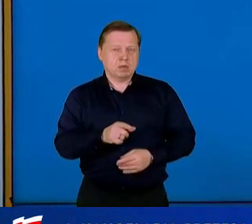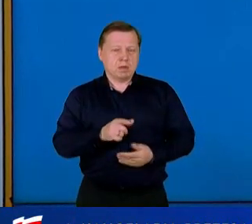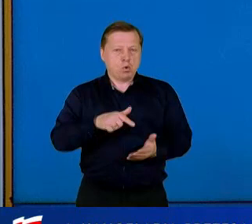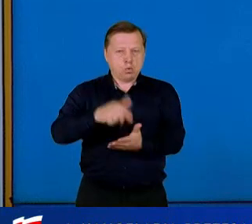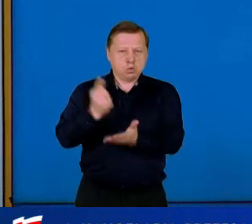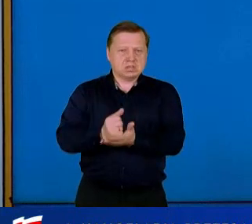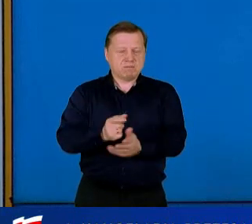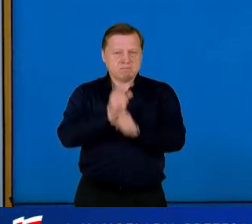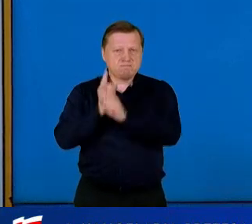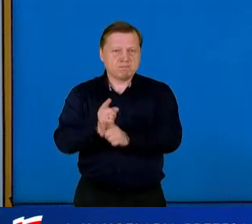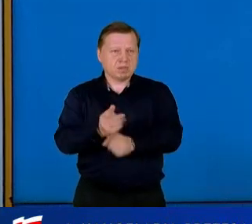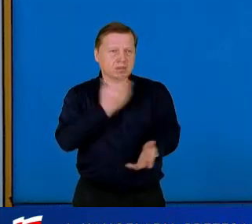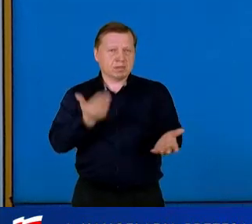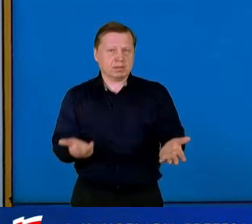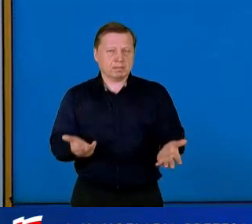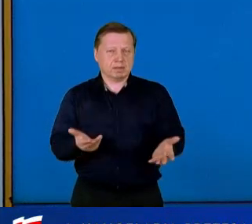nierespektowania również praworządności.